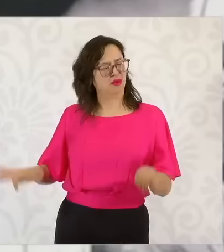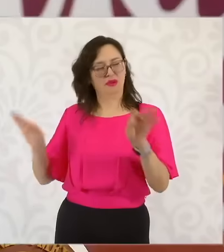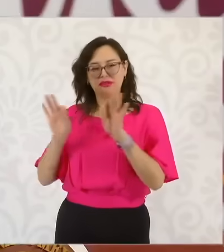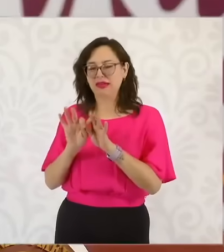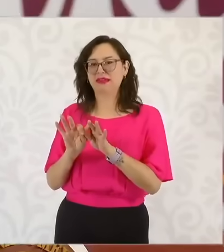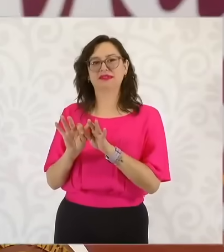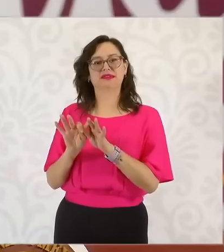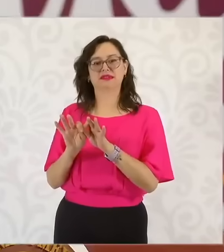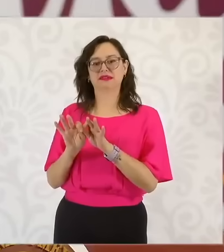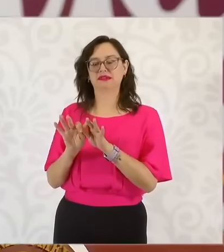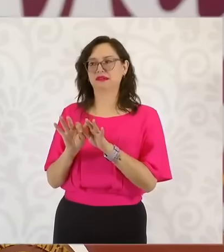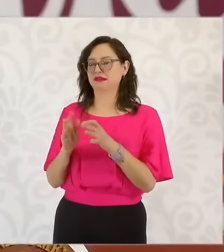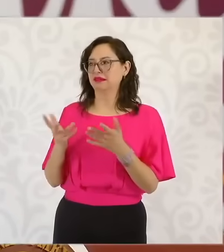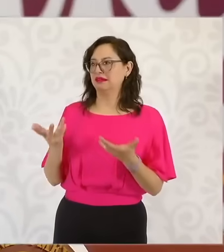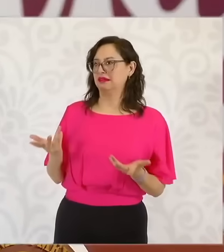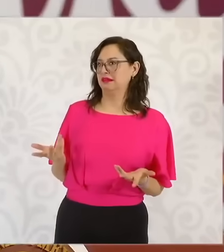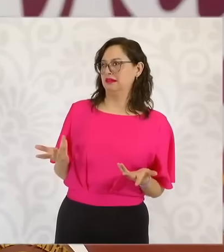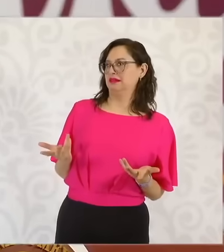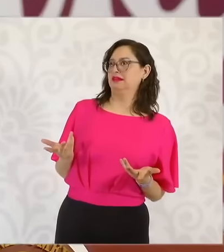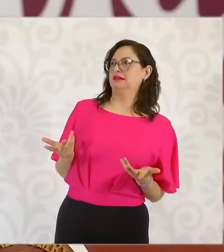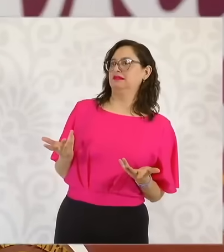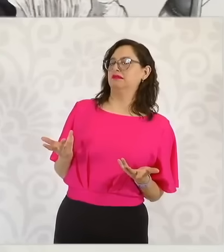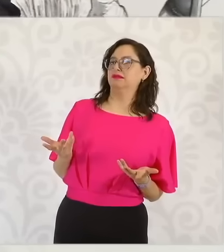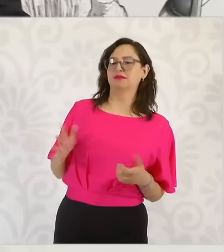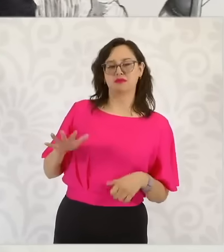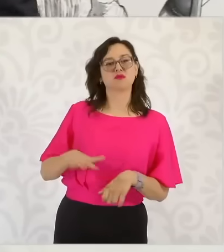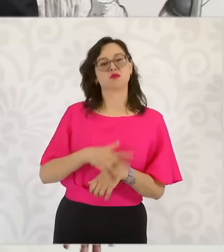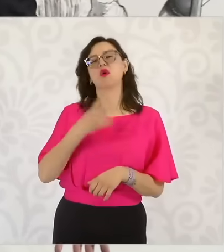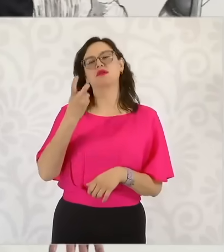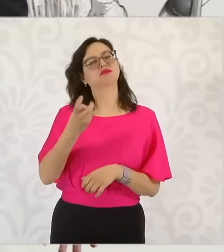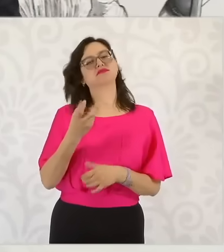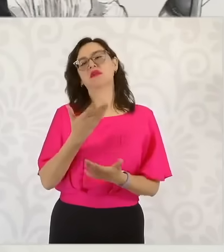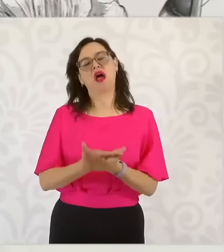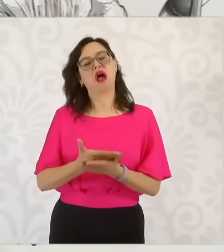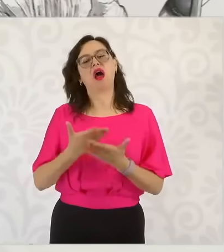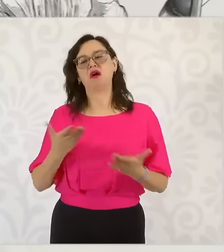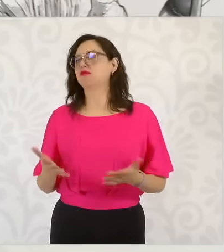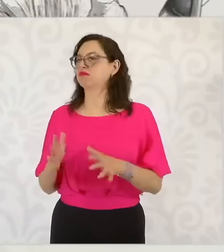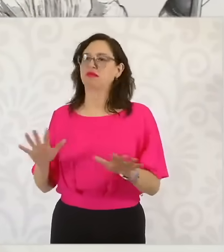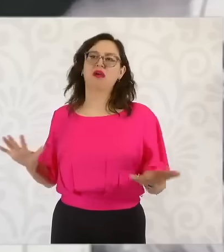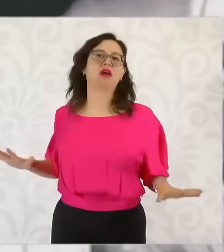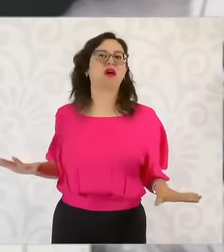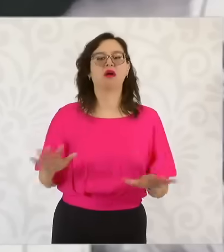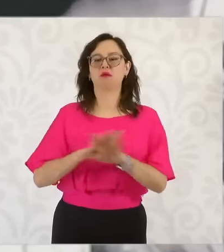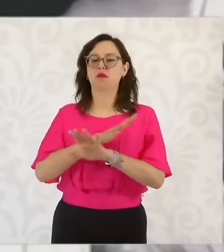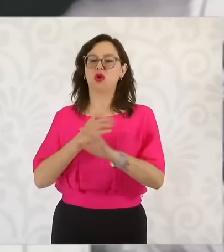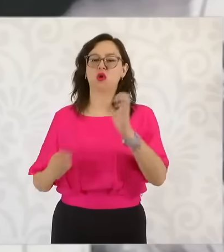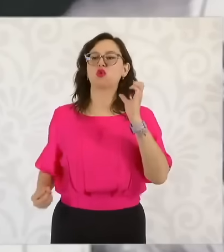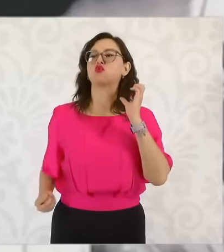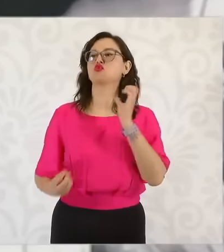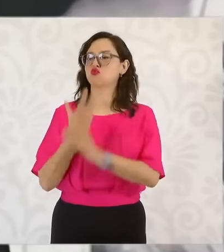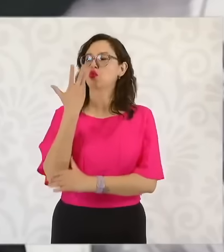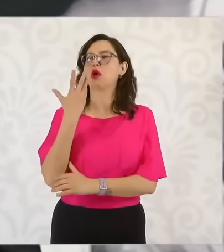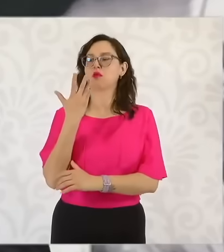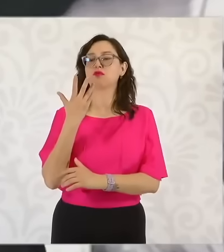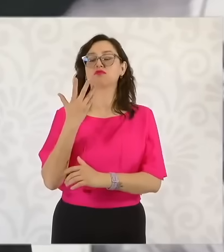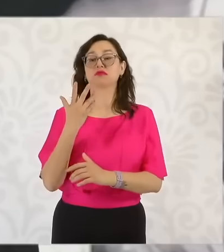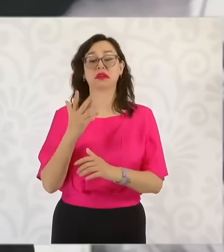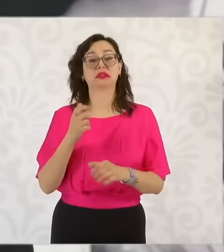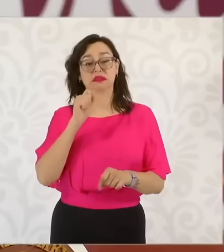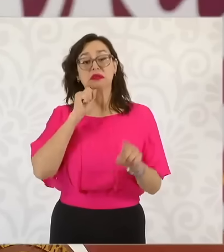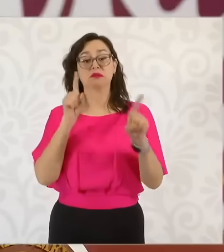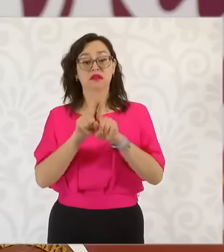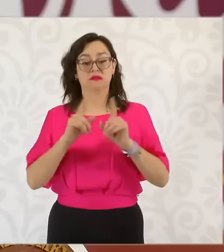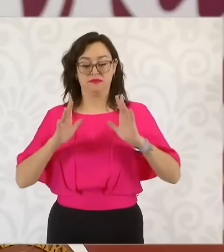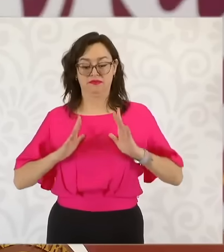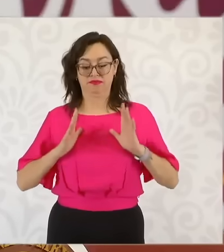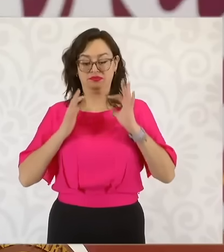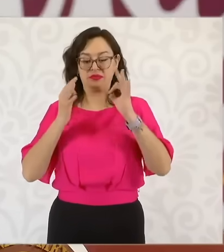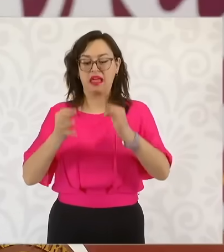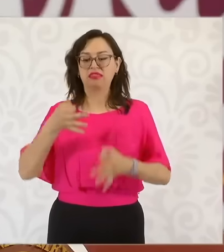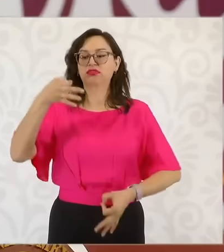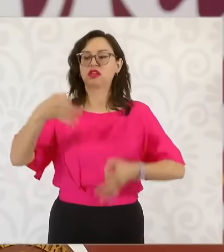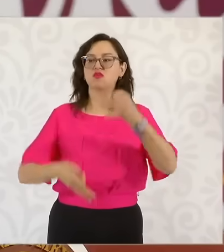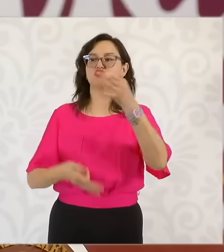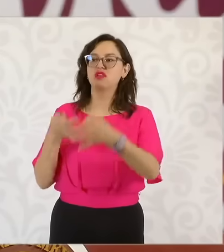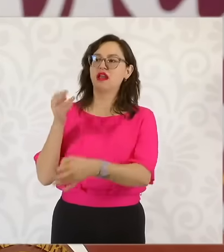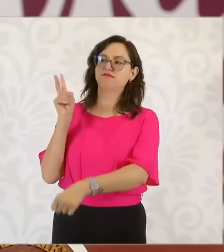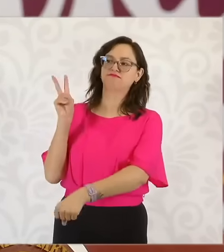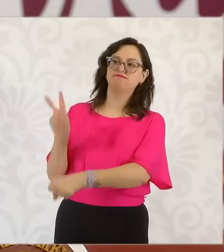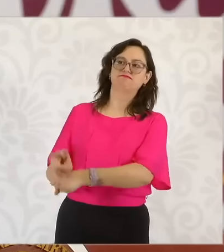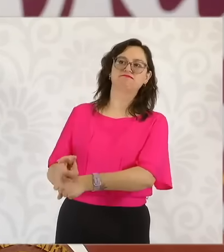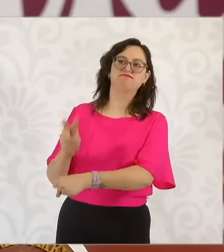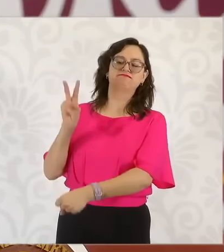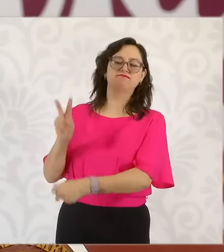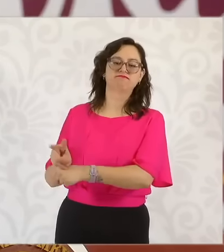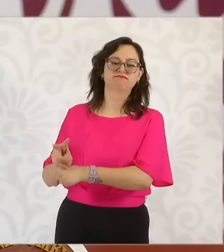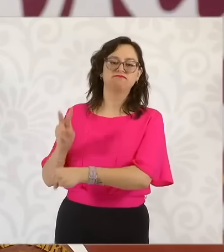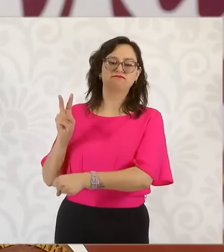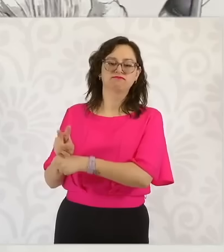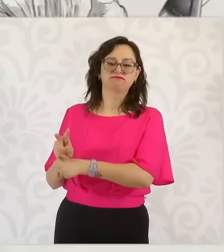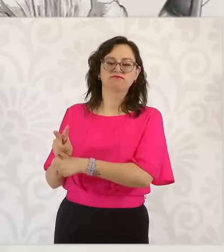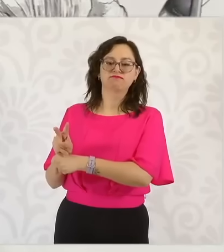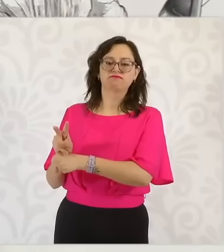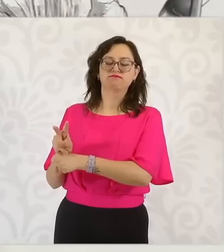se planteó muy correctamente la creación de un órgano de un tribunal de vigilancia un un un